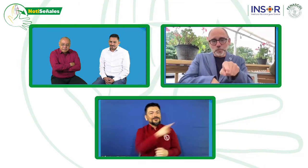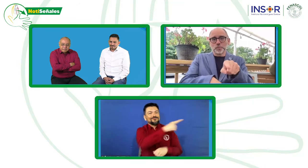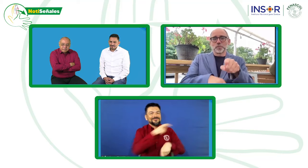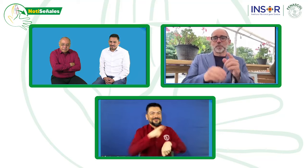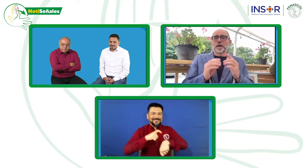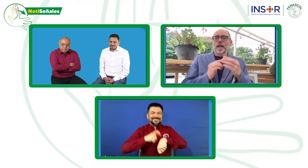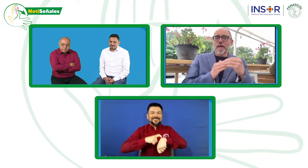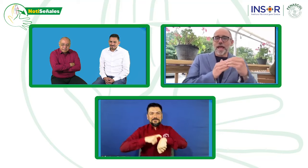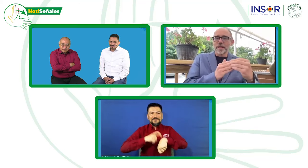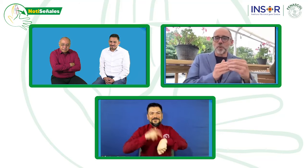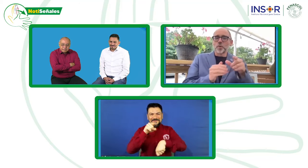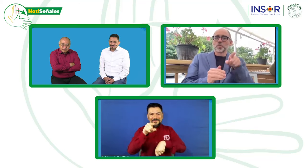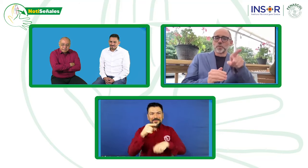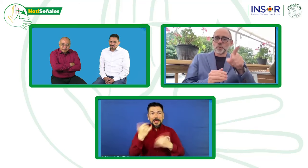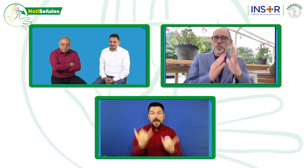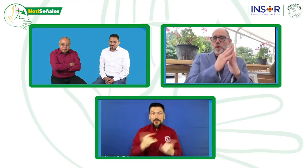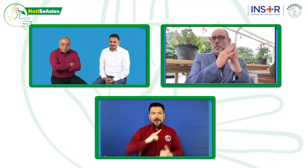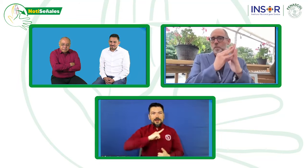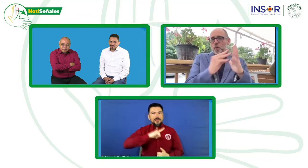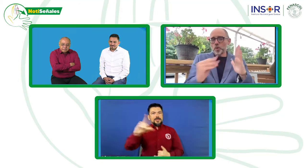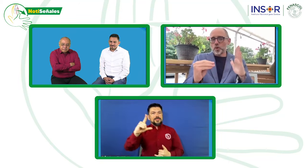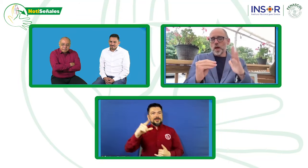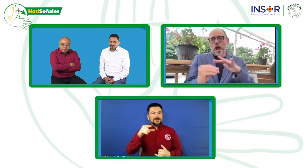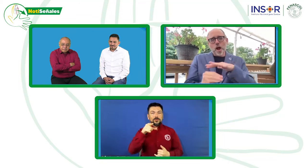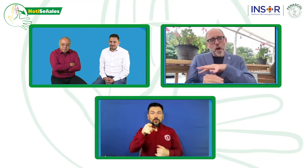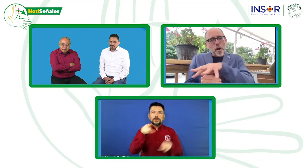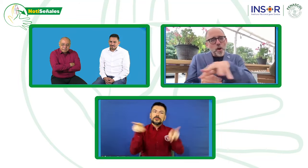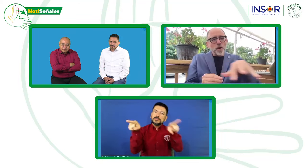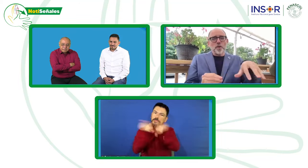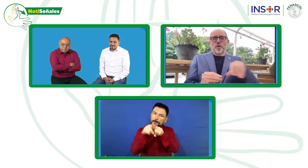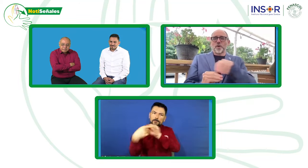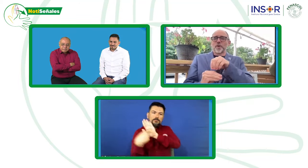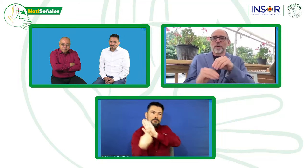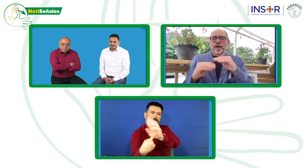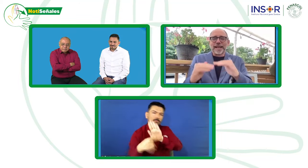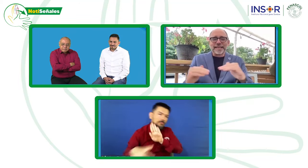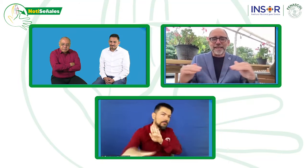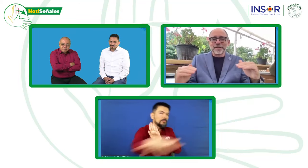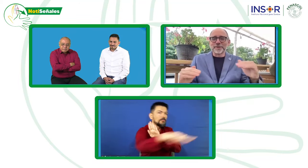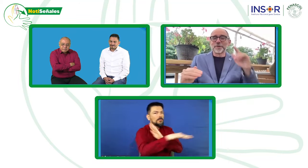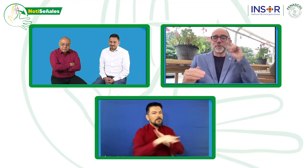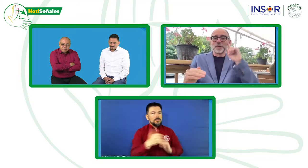viéndolo durante estos años y